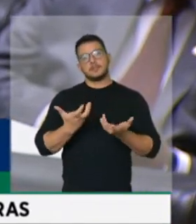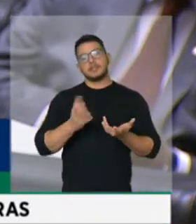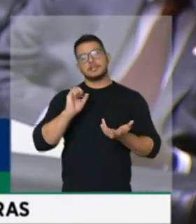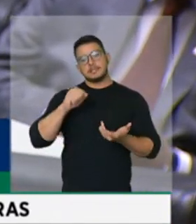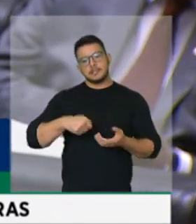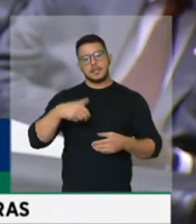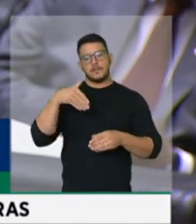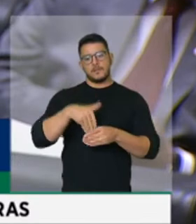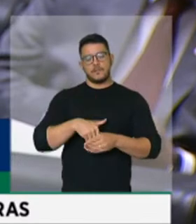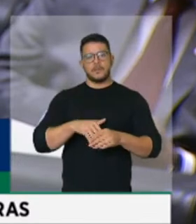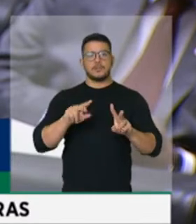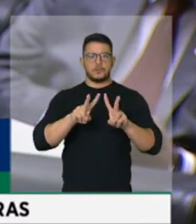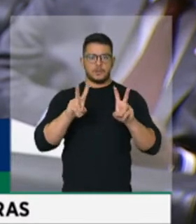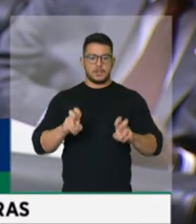[PRESIDENTE]: RAPAZ... [RINDO] COMO ORIENTA O